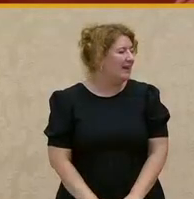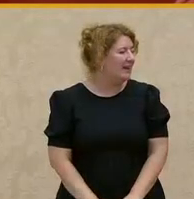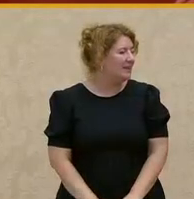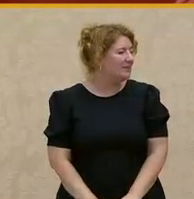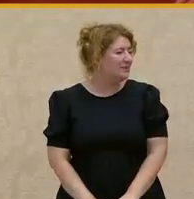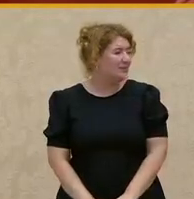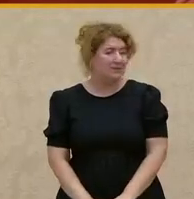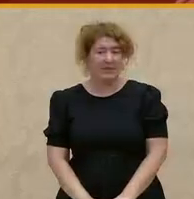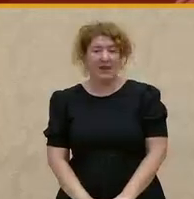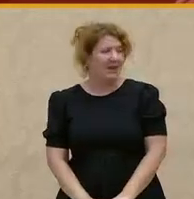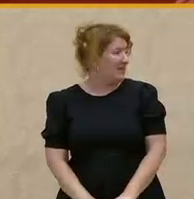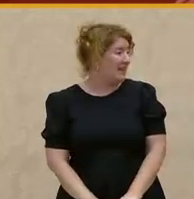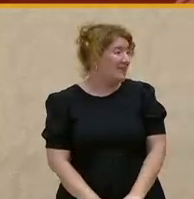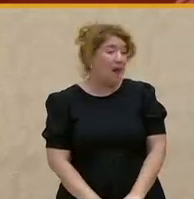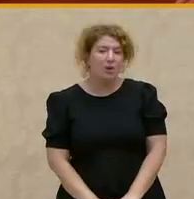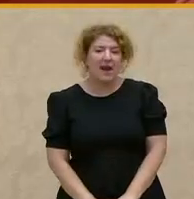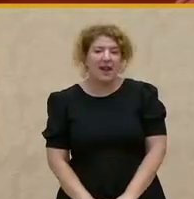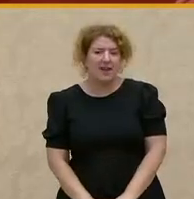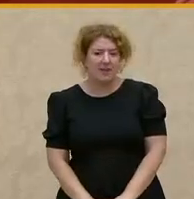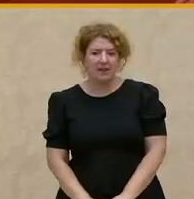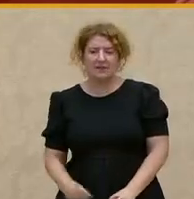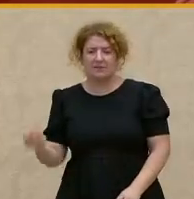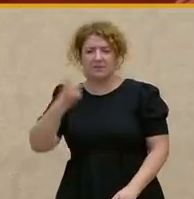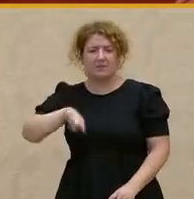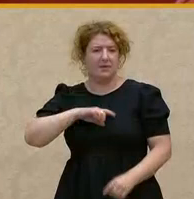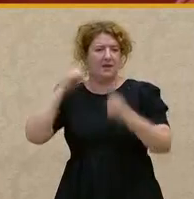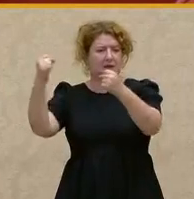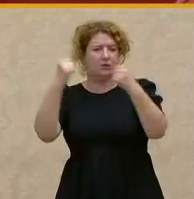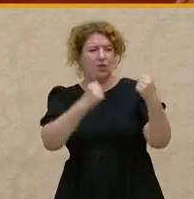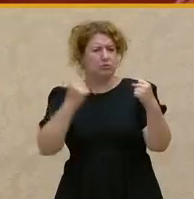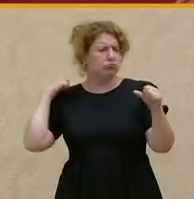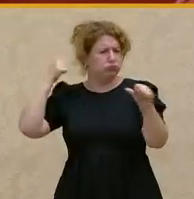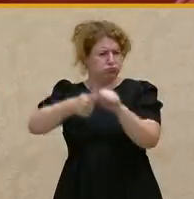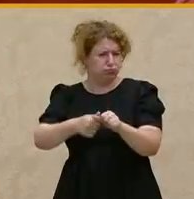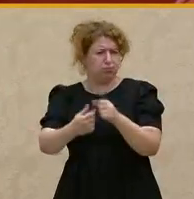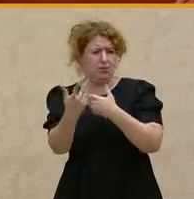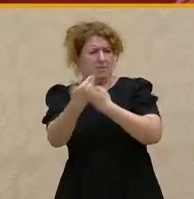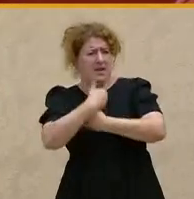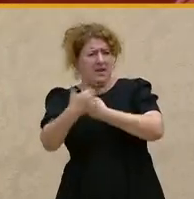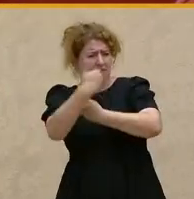congénita que viven en esta institución durante muchísimos años, lo que les ha asegurado durante